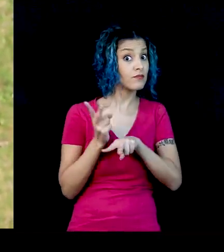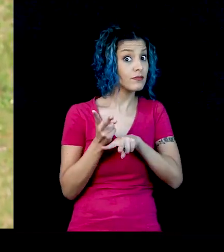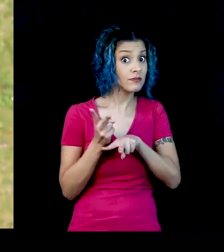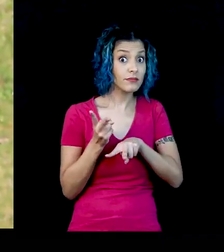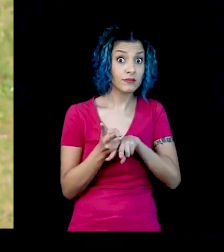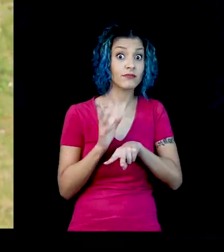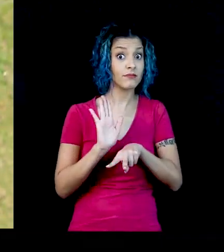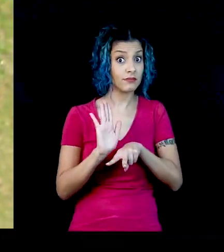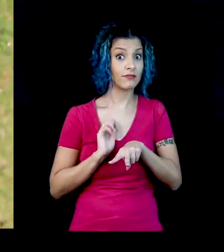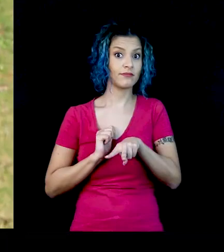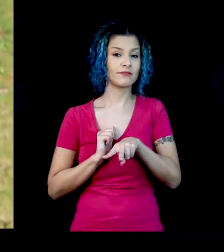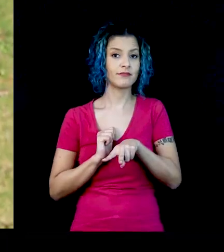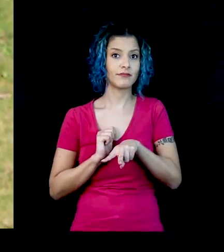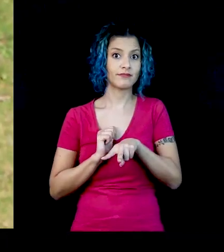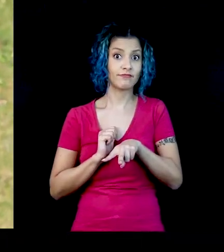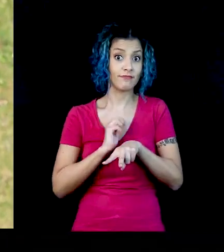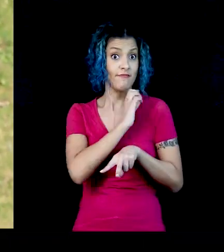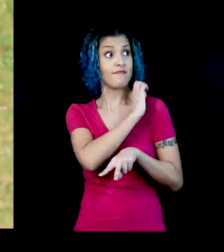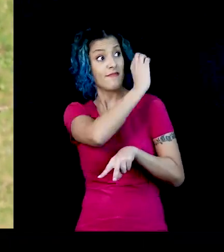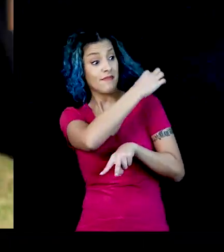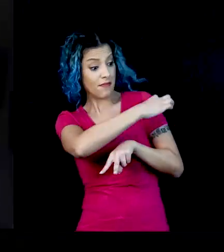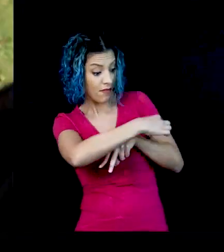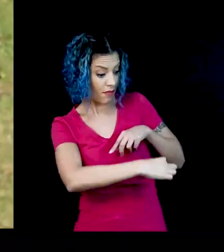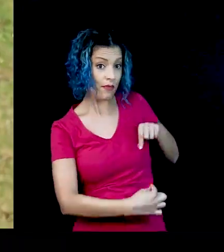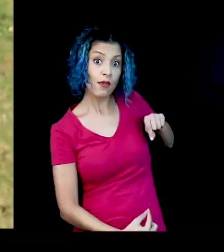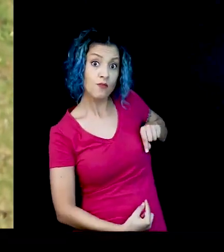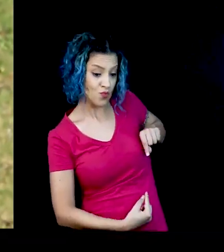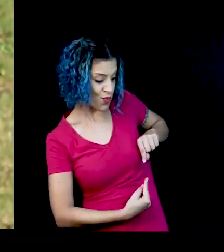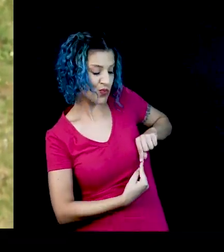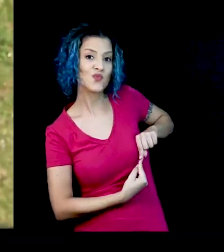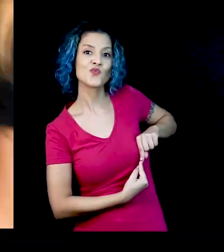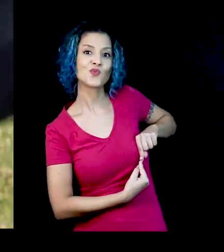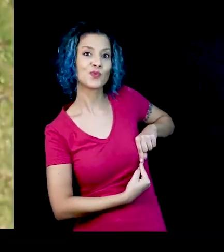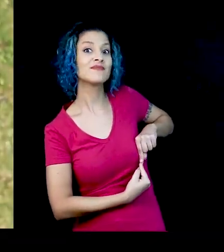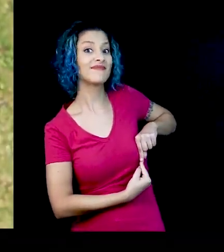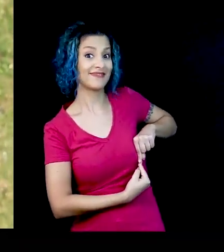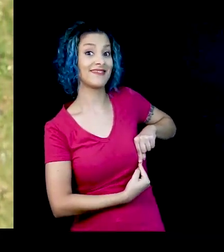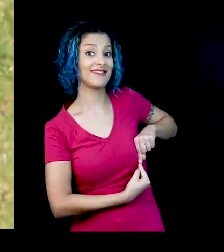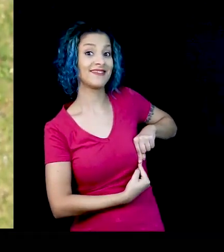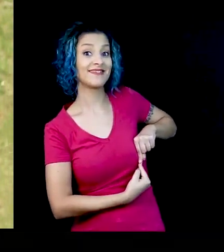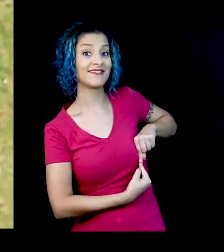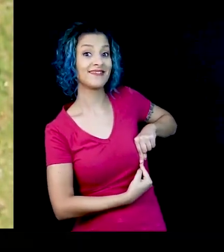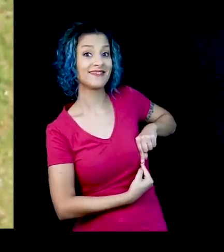Vá com a linha até encontrar a outra ponta.